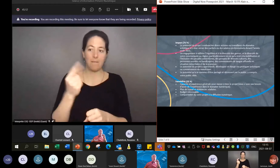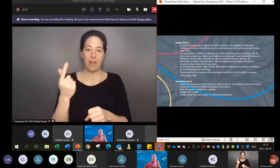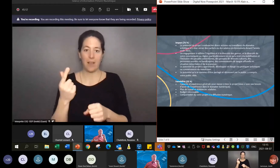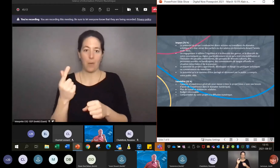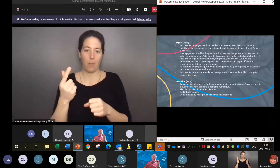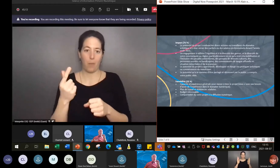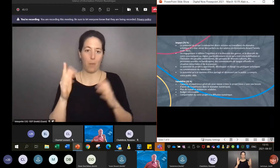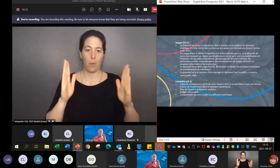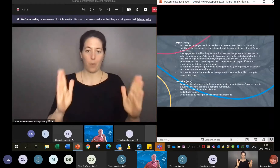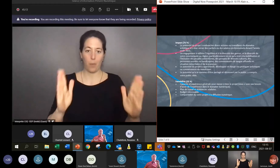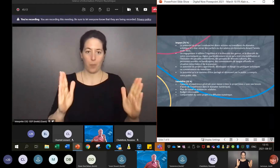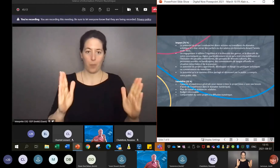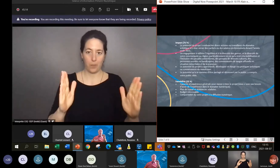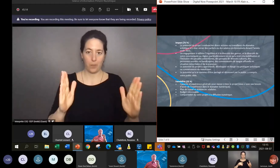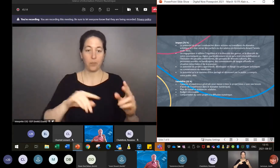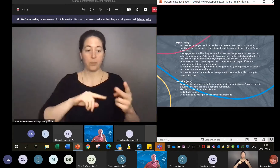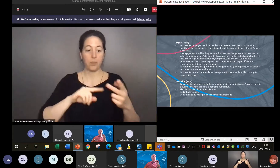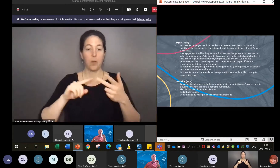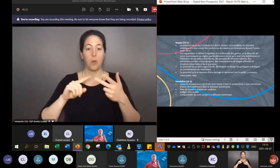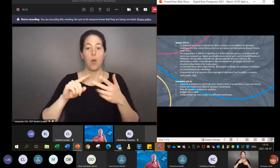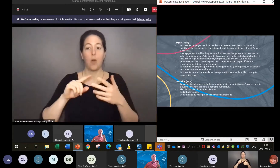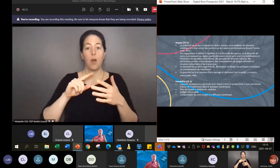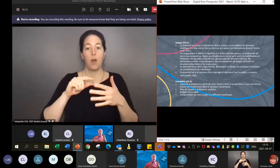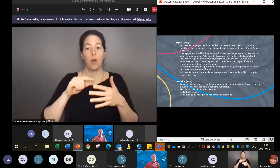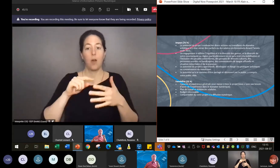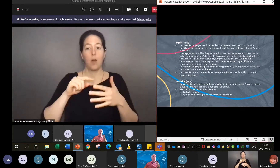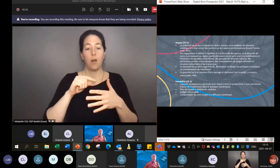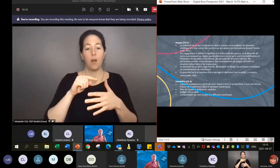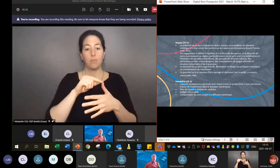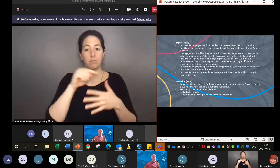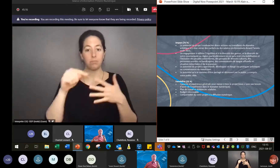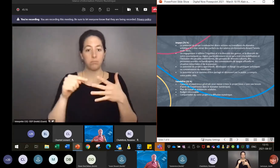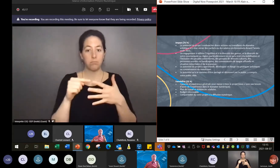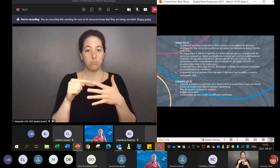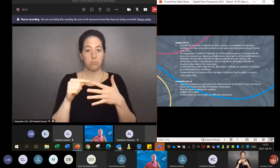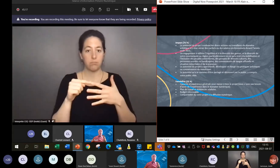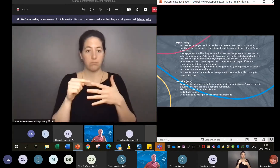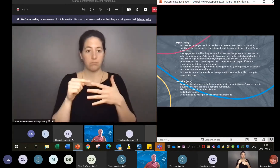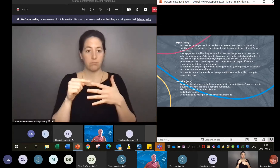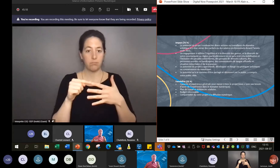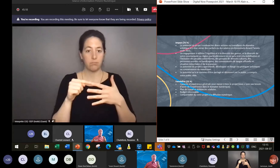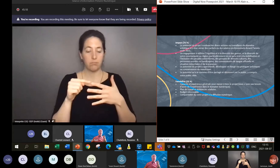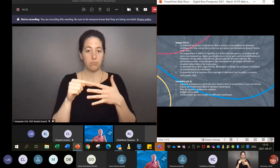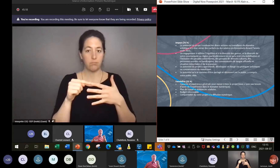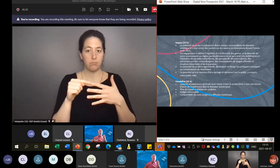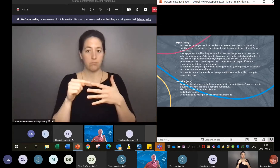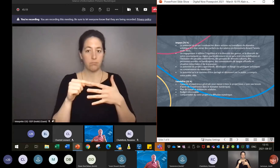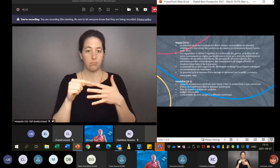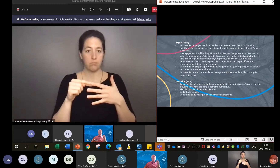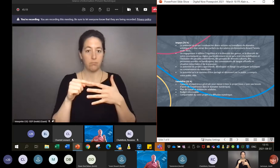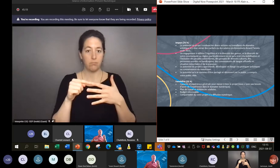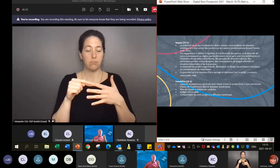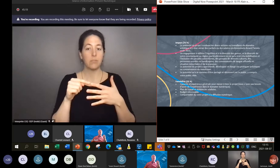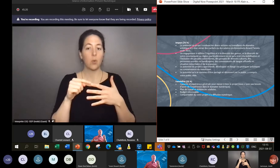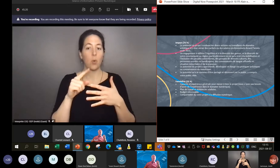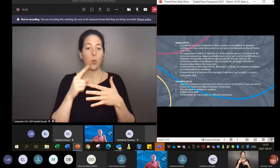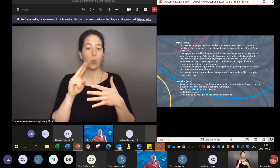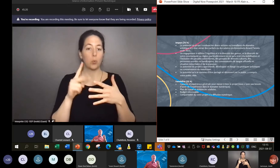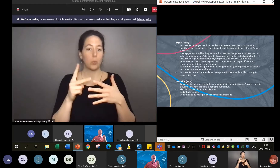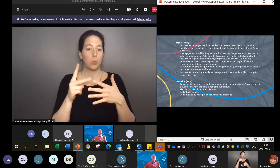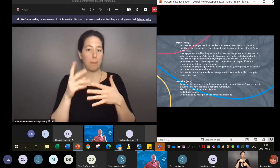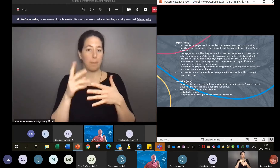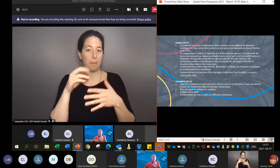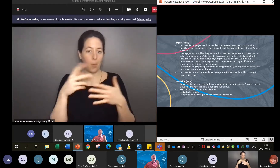Un deuxième aspect de ce critère,